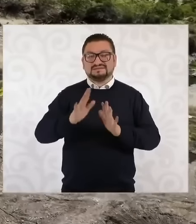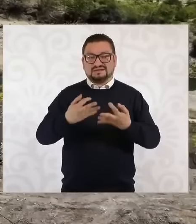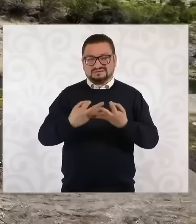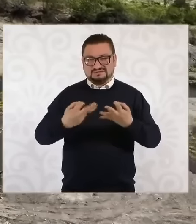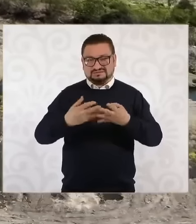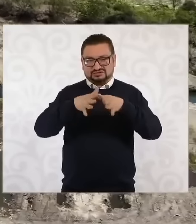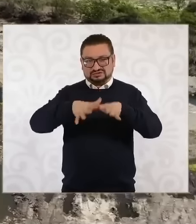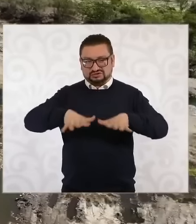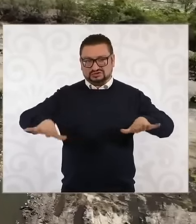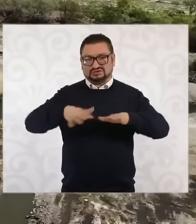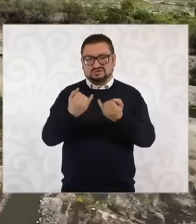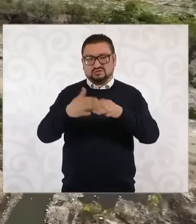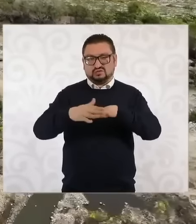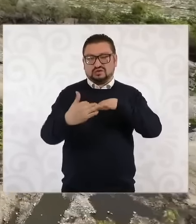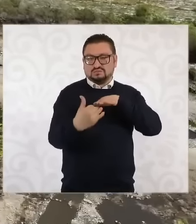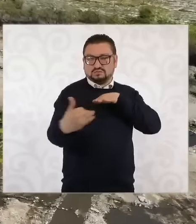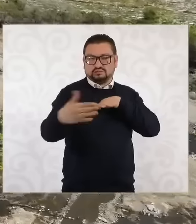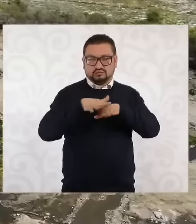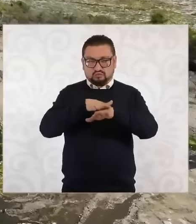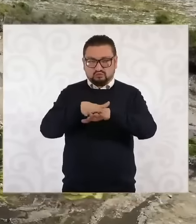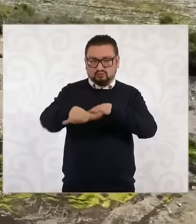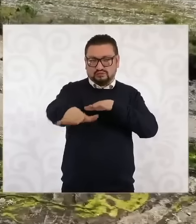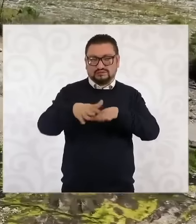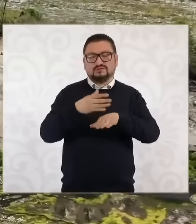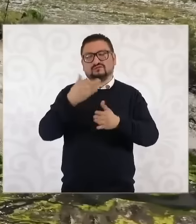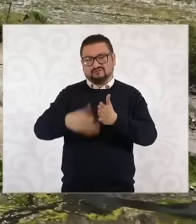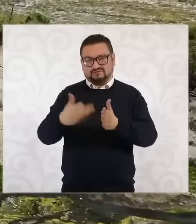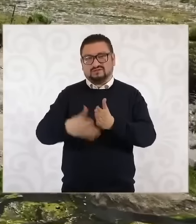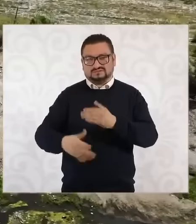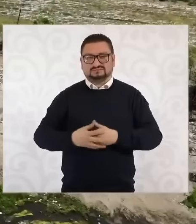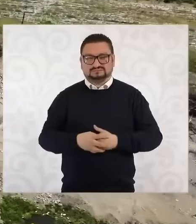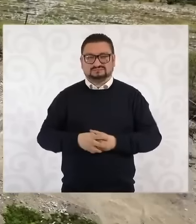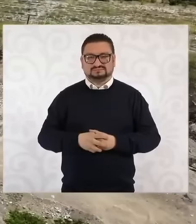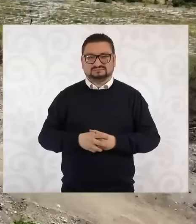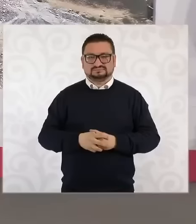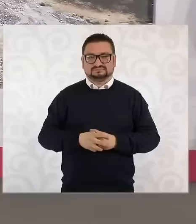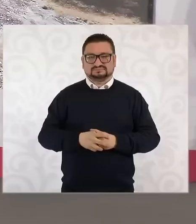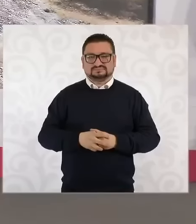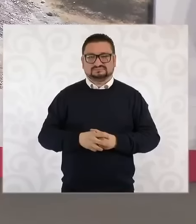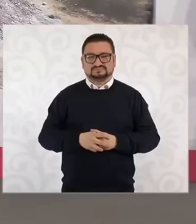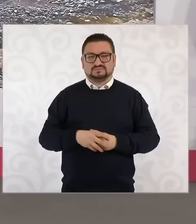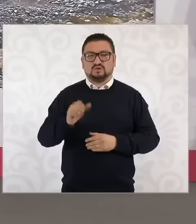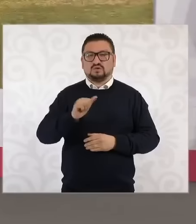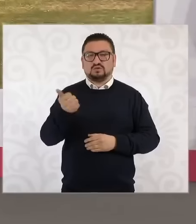todo montado, coladas las losas y ya solamente falta la superficie de rodamiento. La siguiente,